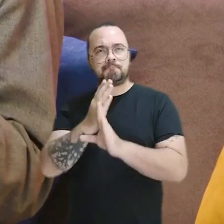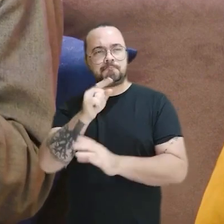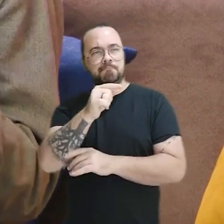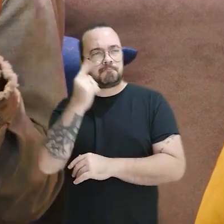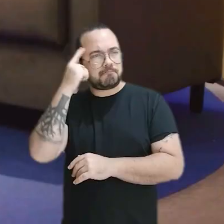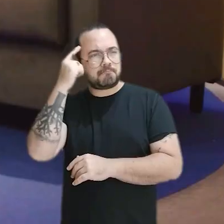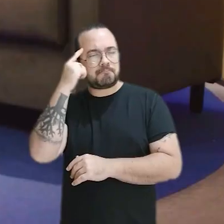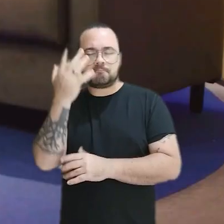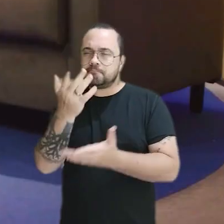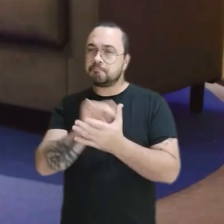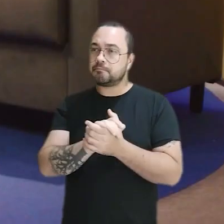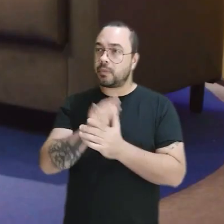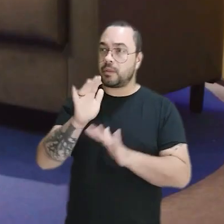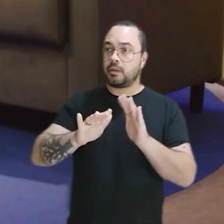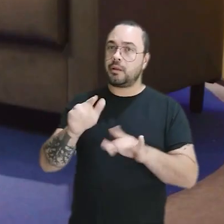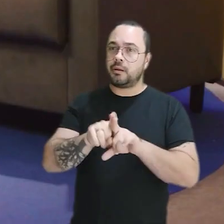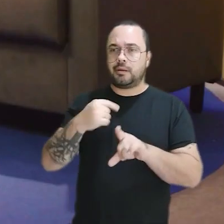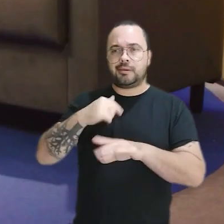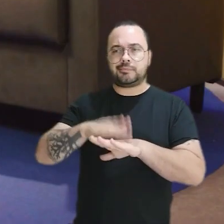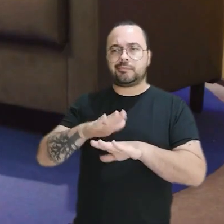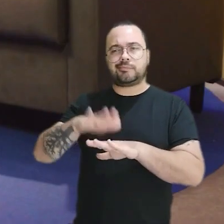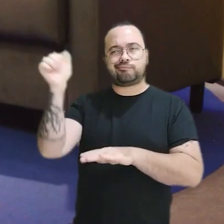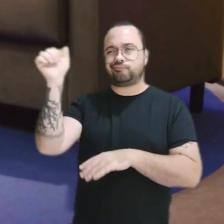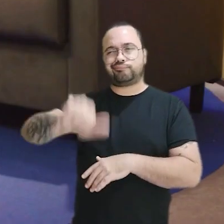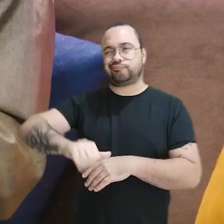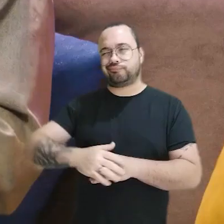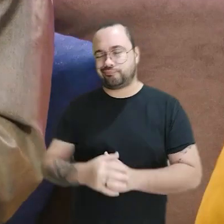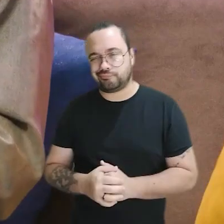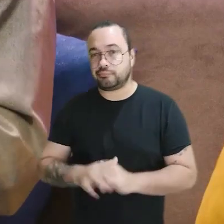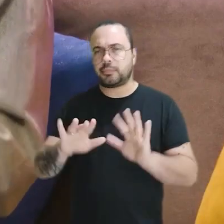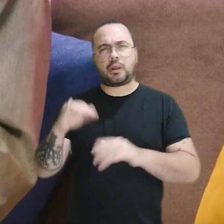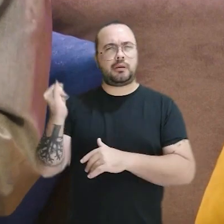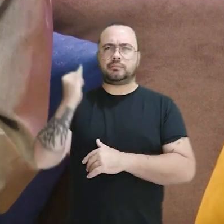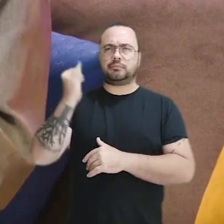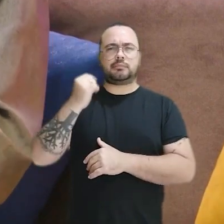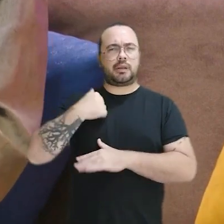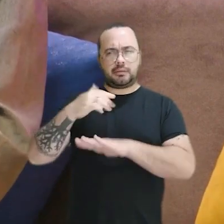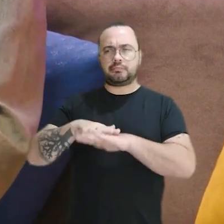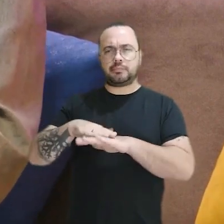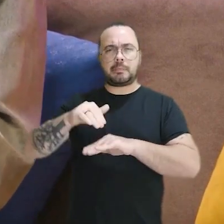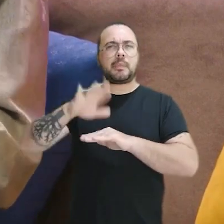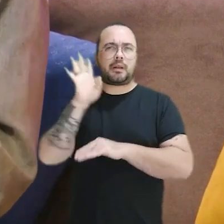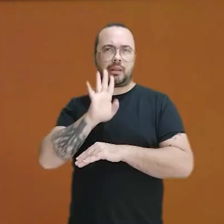Agora, pode ser que eu faça, fique uma merda. Mas não importa, porque fazer é mais legal do que acertar.